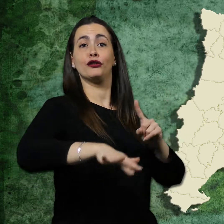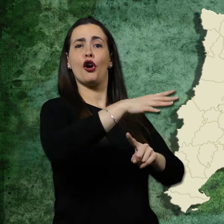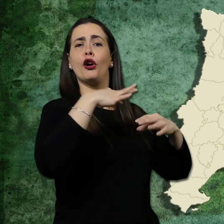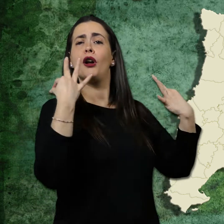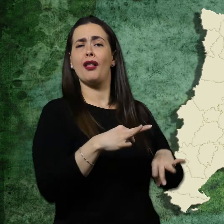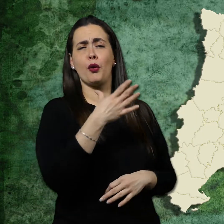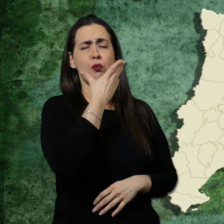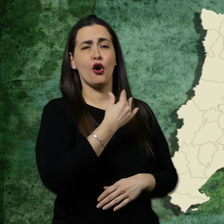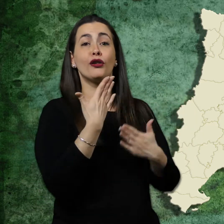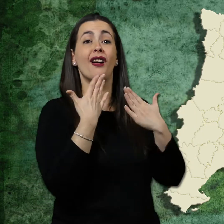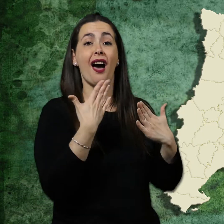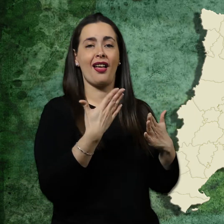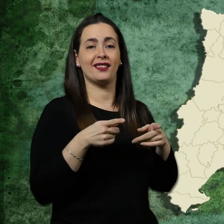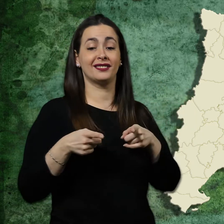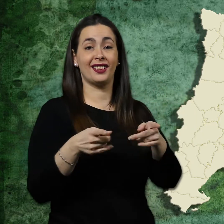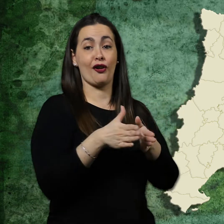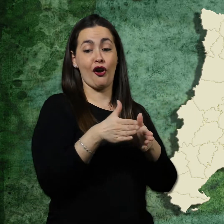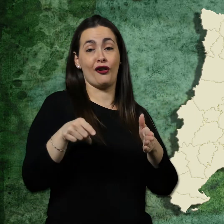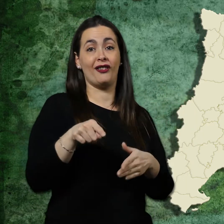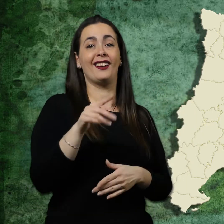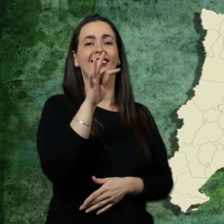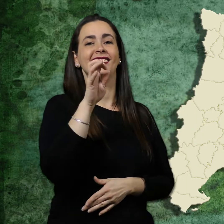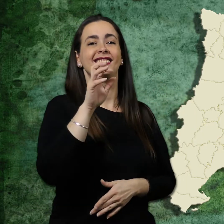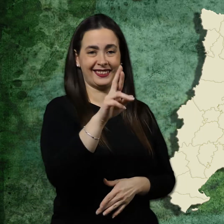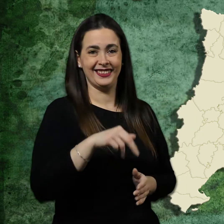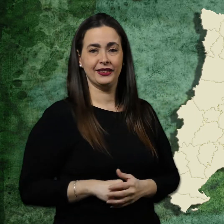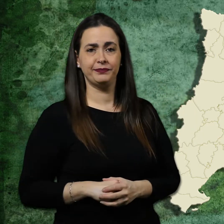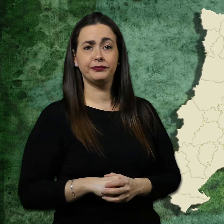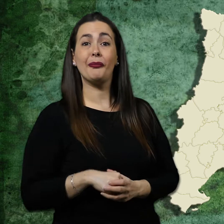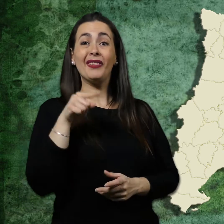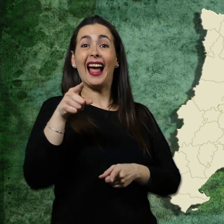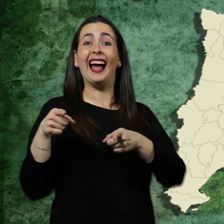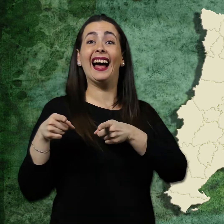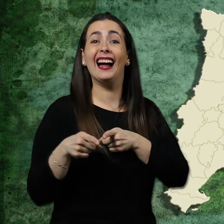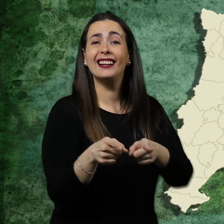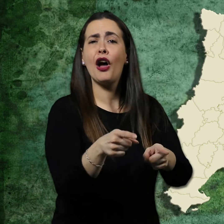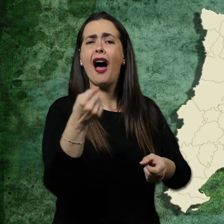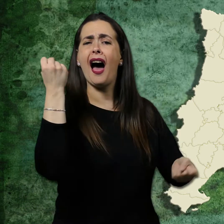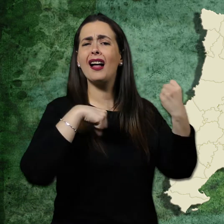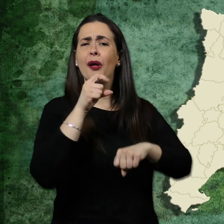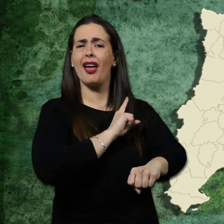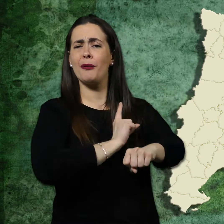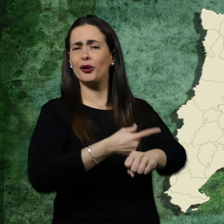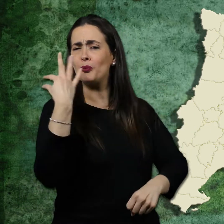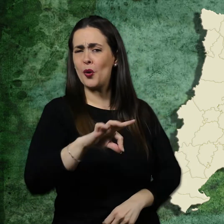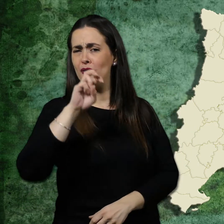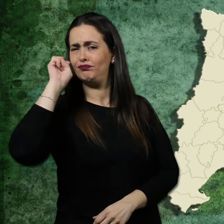un entorn natural privilegiat al voltant del riu Ter, on es poden practicar nombroses activitats esportives,